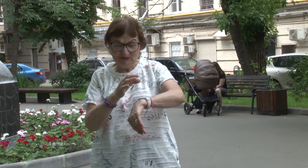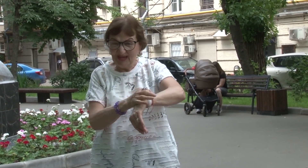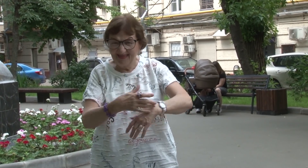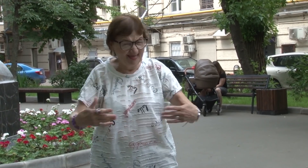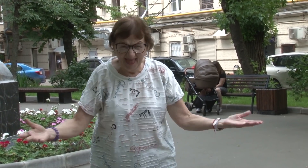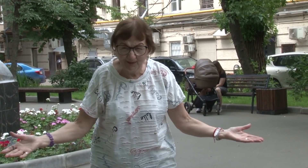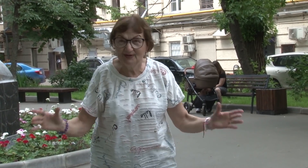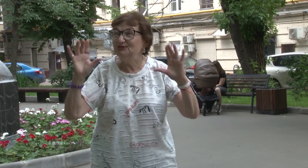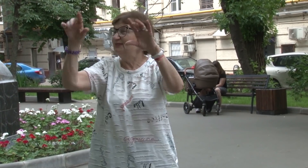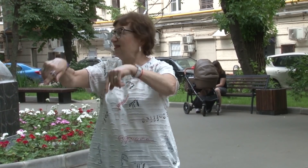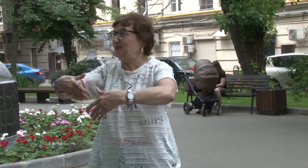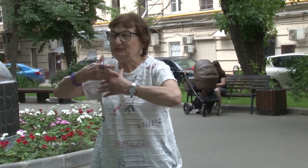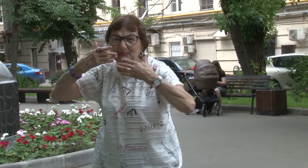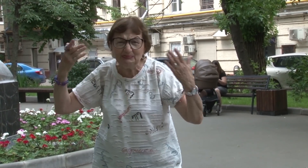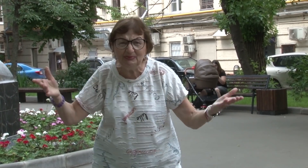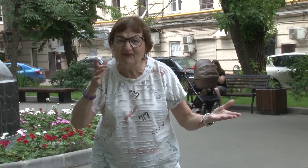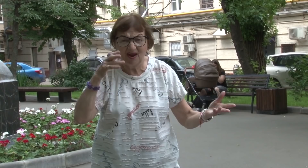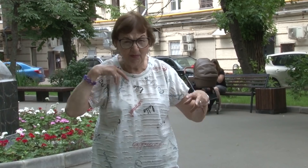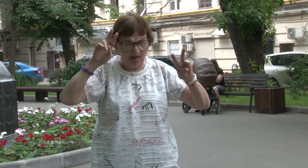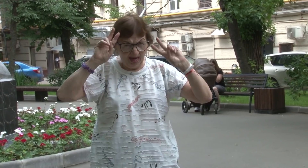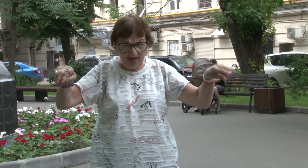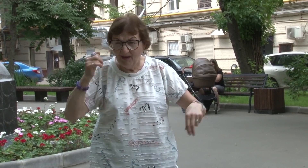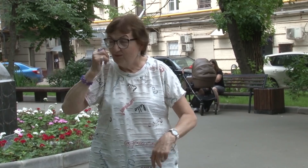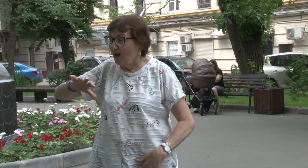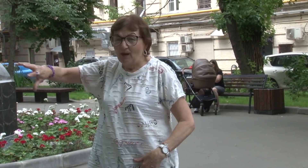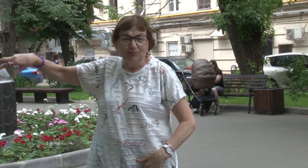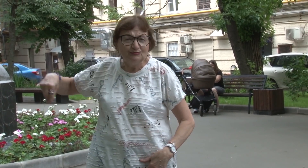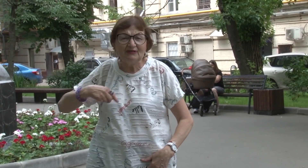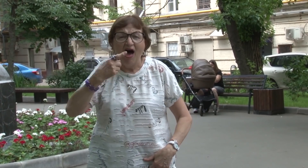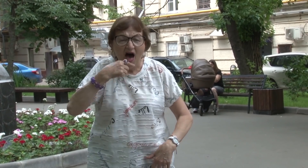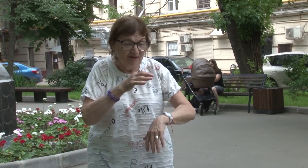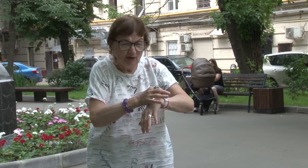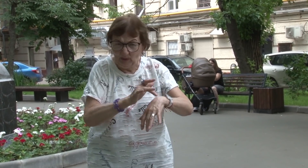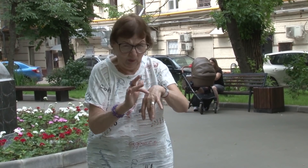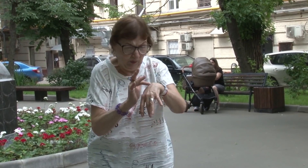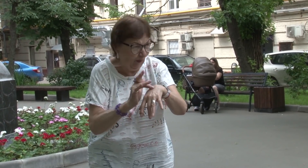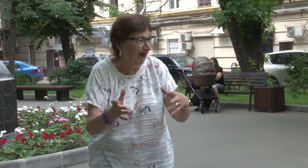Часов же не было. Какое время – мы не знали. У бабушек во дворе на руках часов не было.